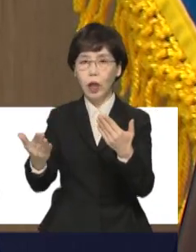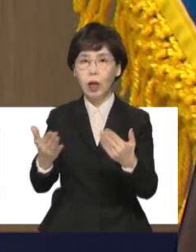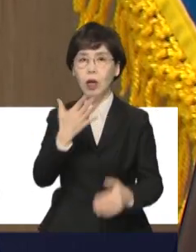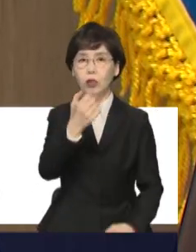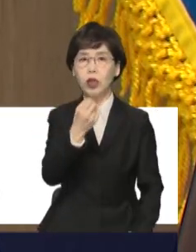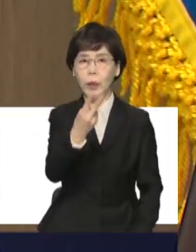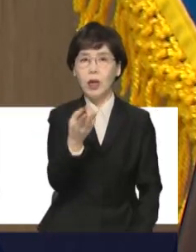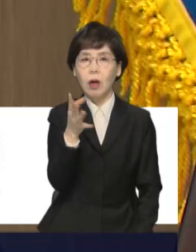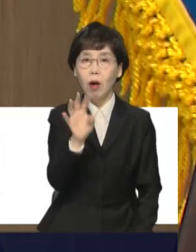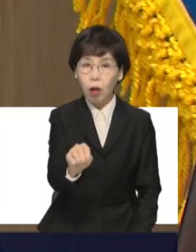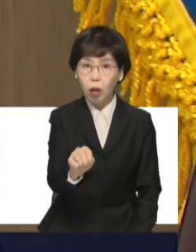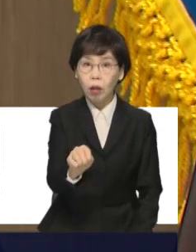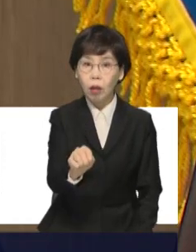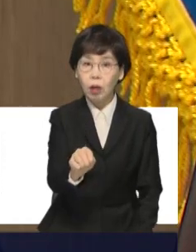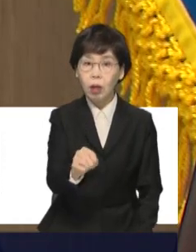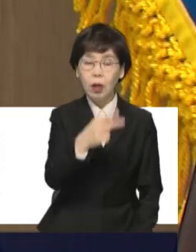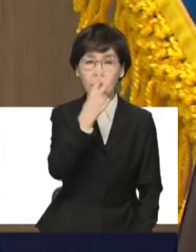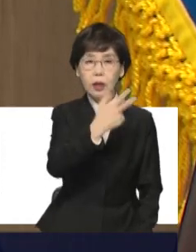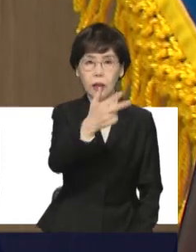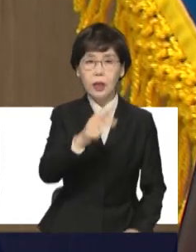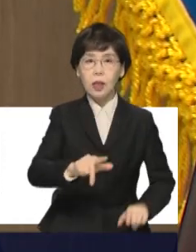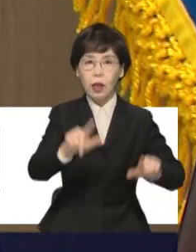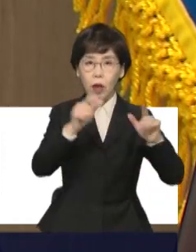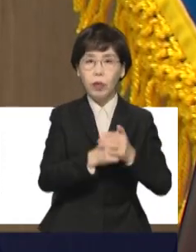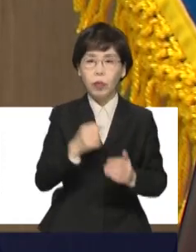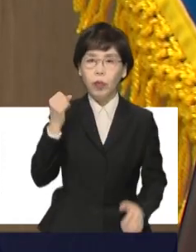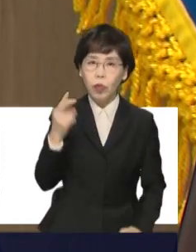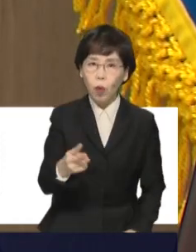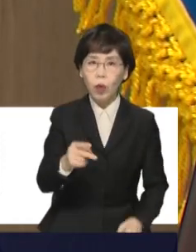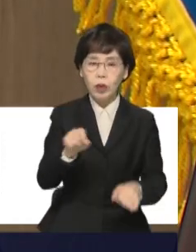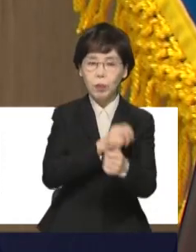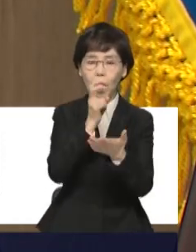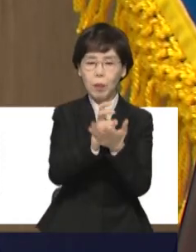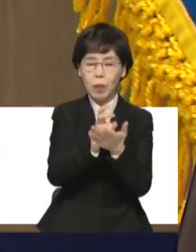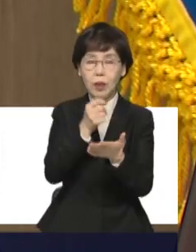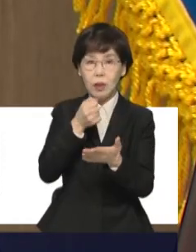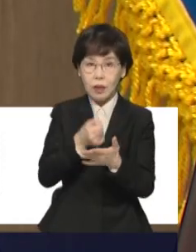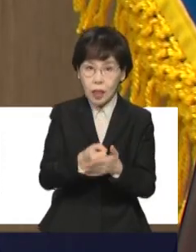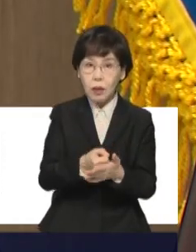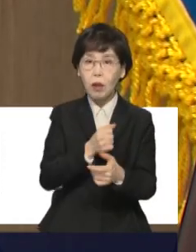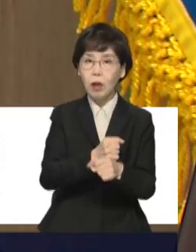달러의 9.7%에 해당하는 92억 원을, 2007년 또다시 특별법을 제정해서 7만